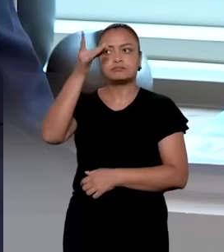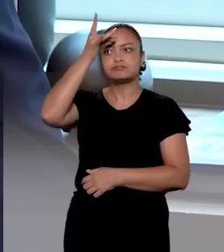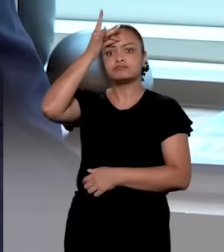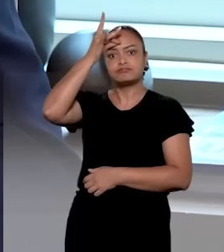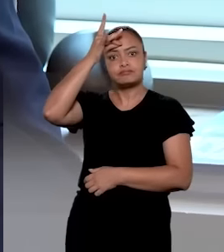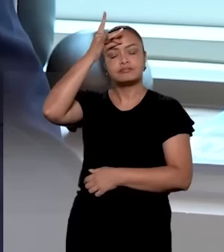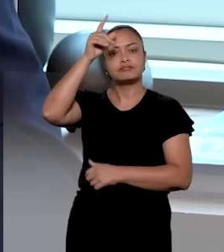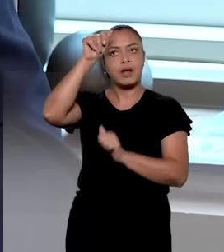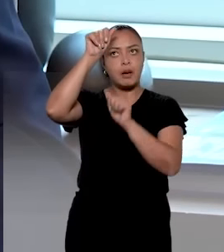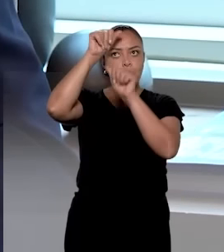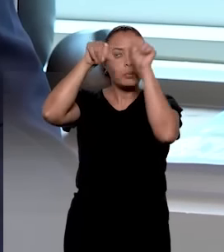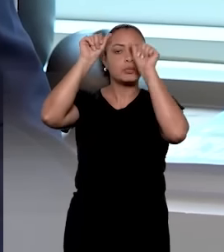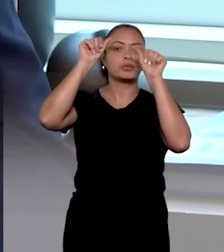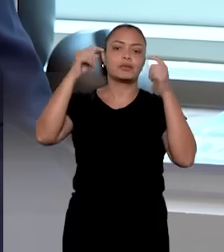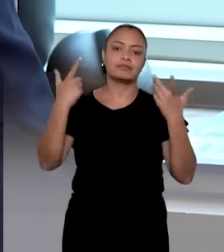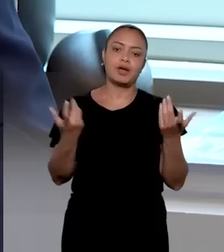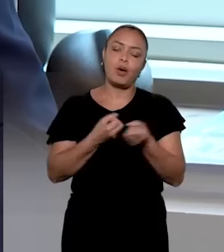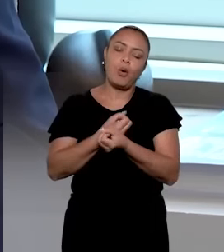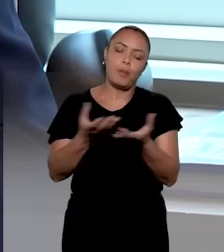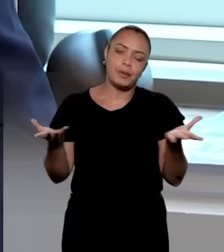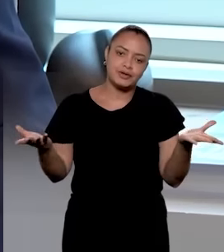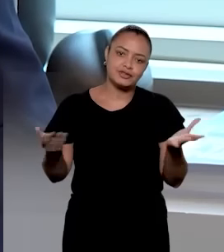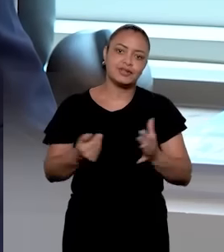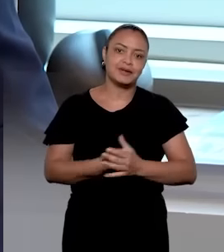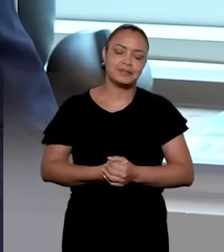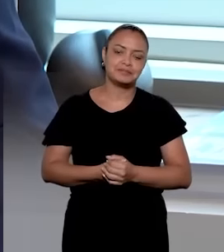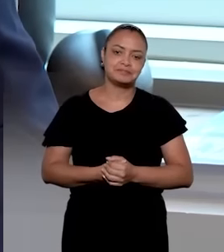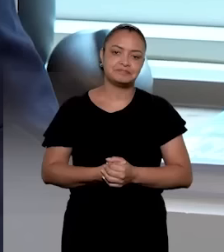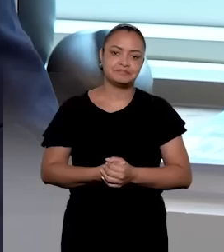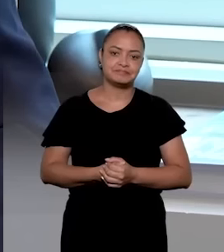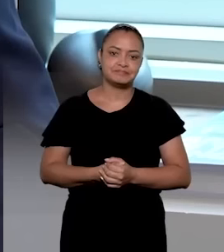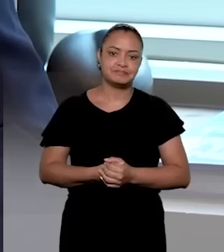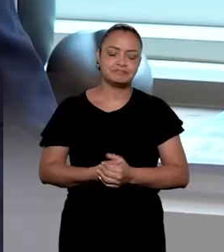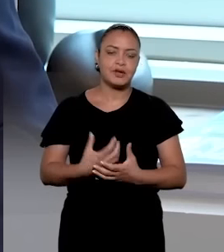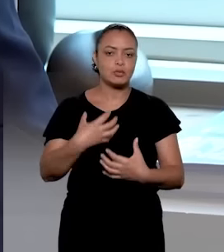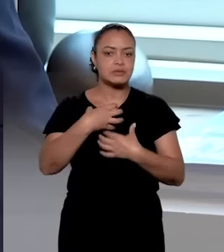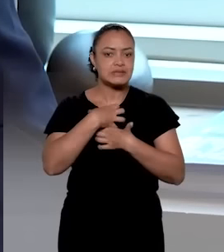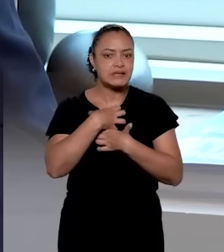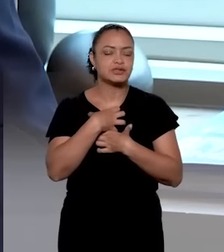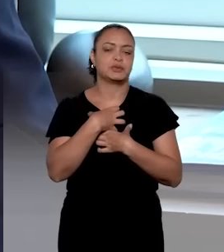mudar completamente a visão e eu queria compartilhar com vocês, viu Priscila? Por favor.